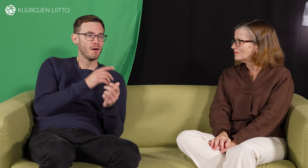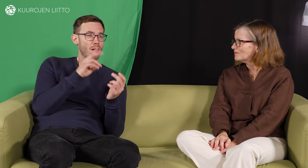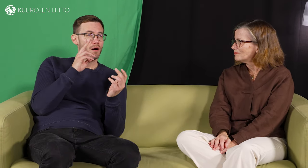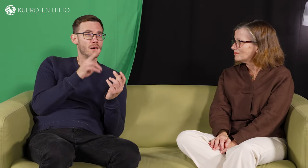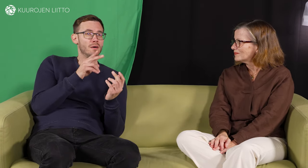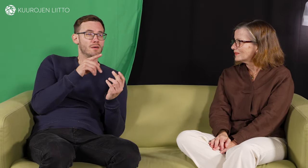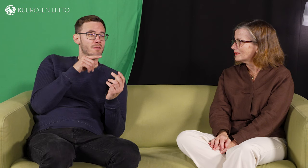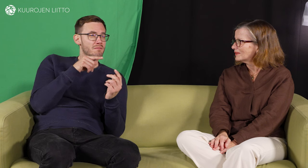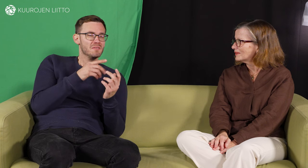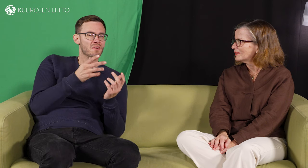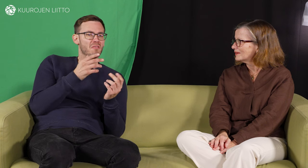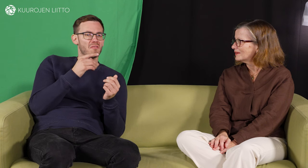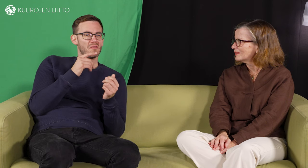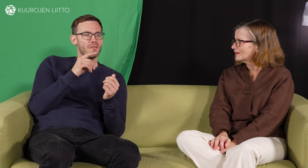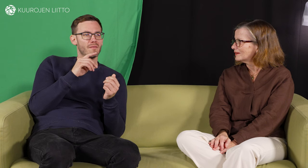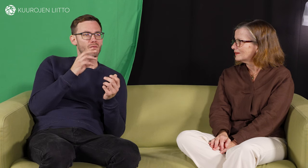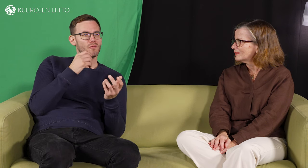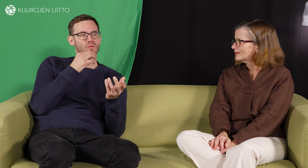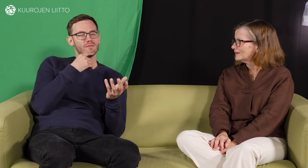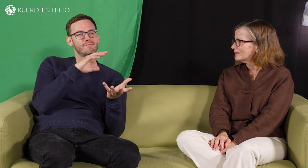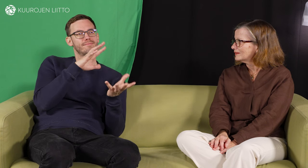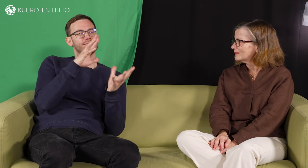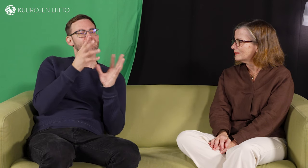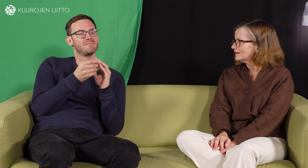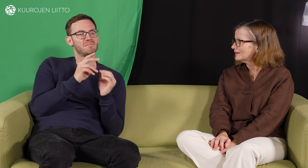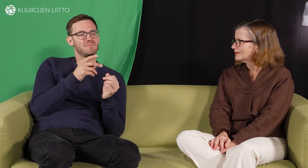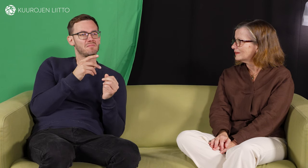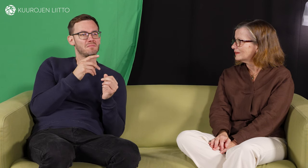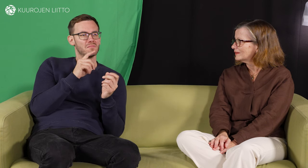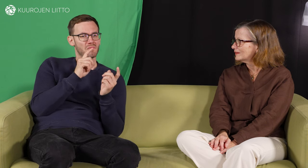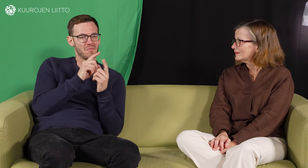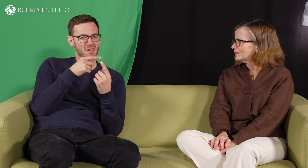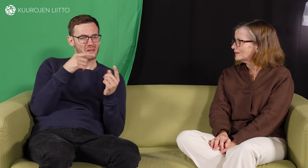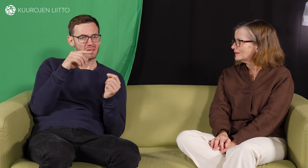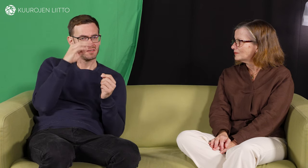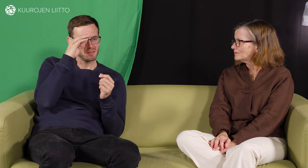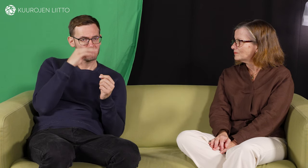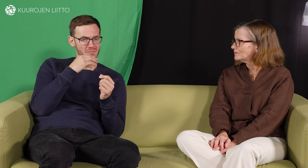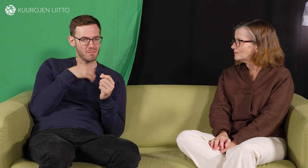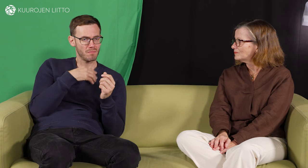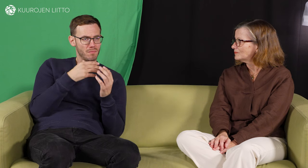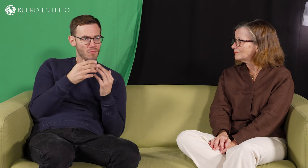Työni mahdollistaa sen, että pääsen tapaamaan erilaisia ihmisiä -